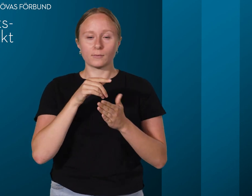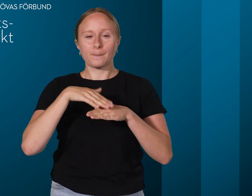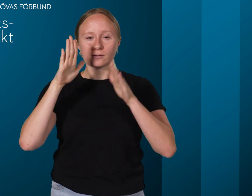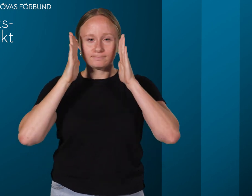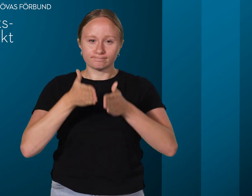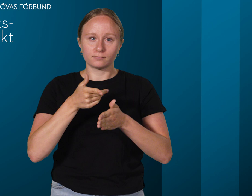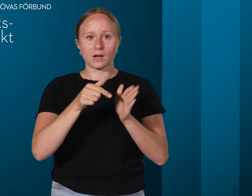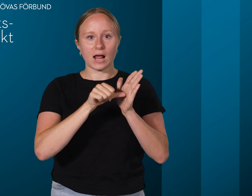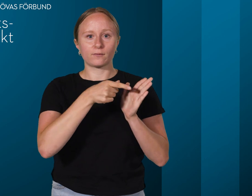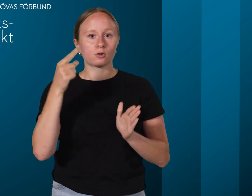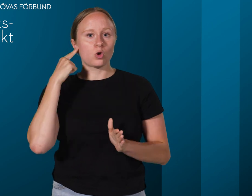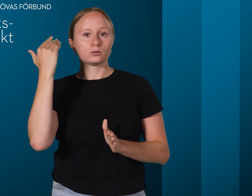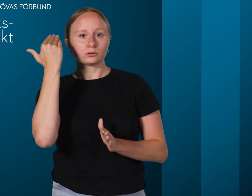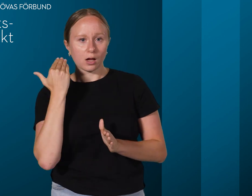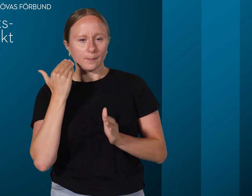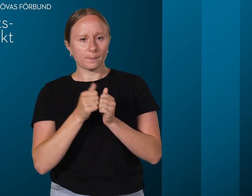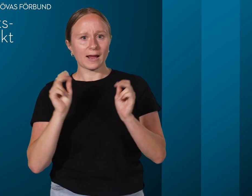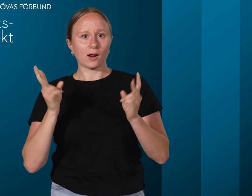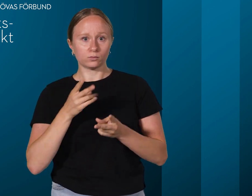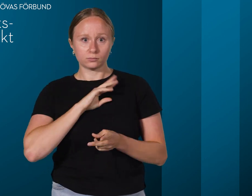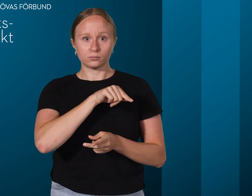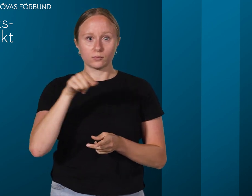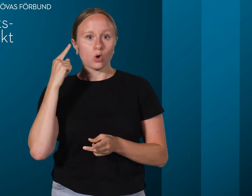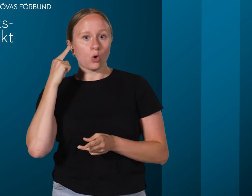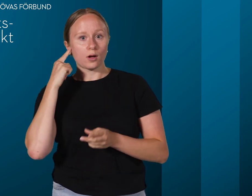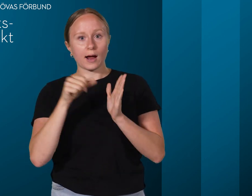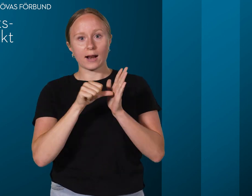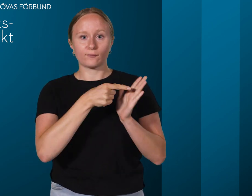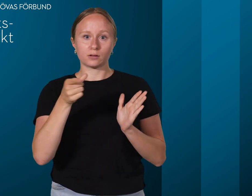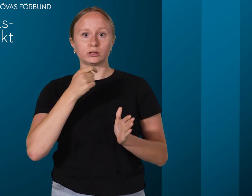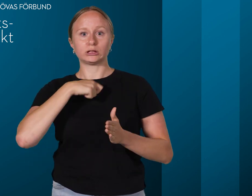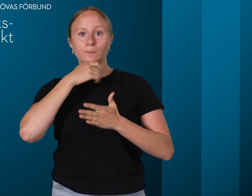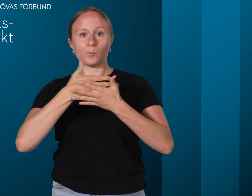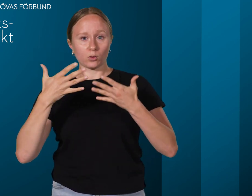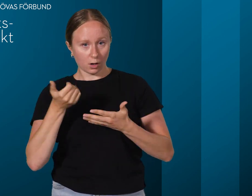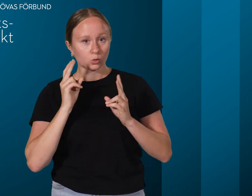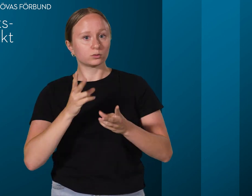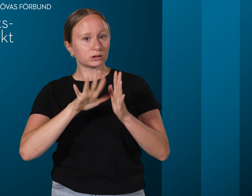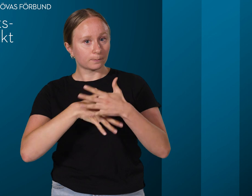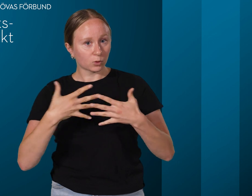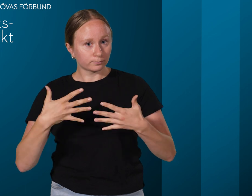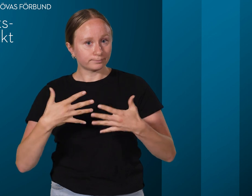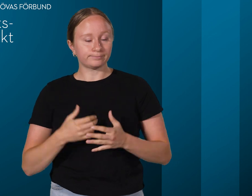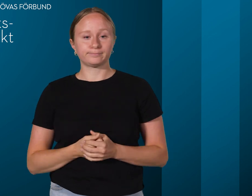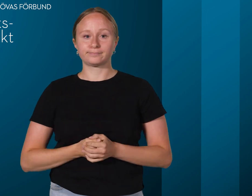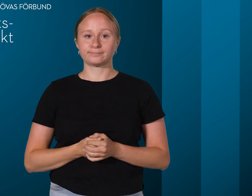främst på basis av elevens hörselnedsättning, - trots att teckenspråk också kan vara modersmål för hörande elever.